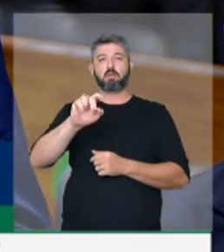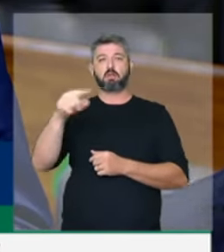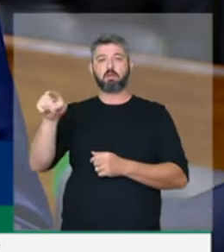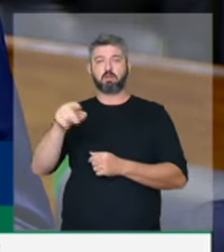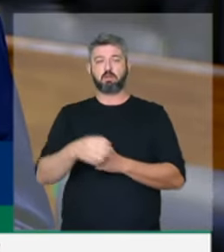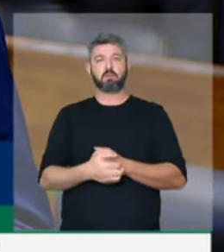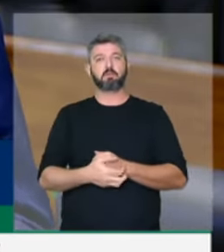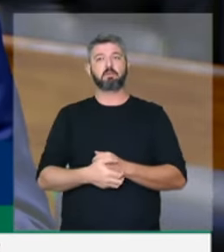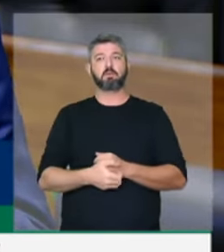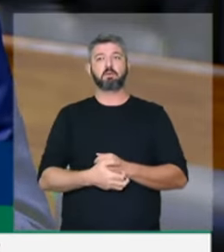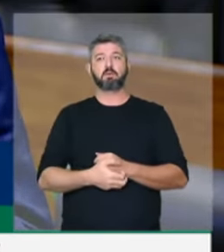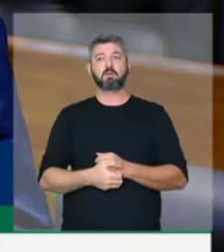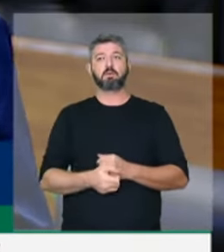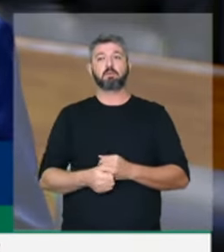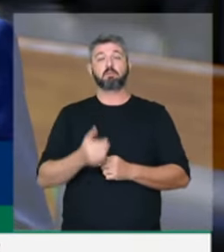APERFEIÇOAR... E ESTABELECER VALORES E QUE O GOVERNO VAI